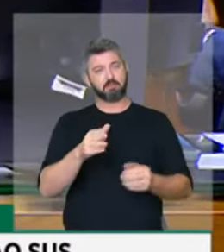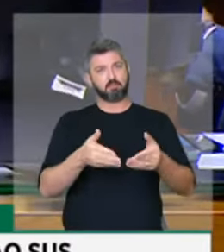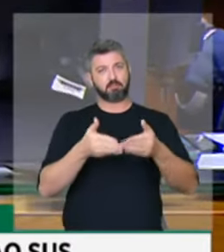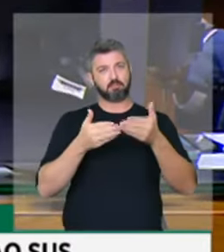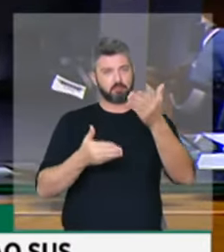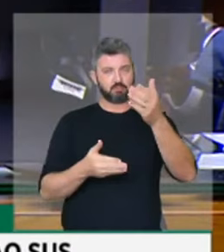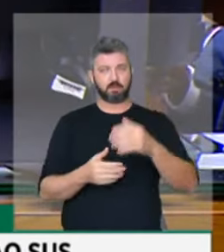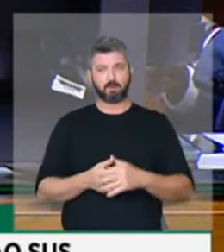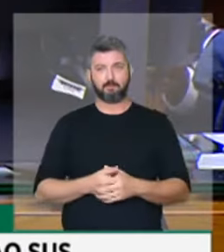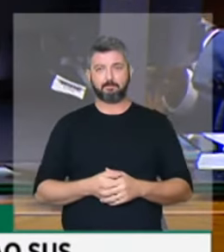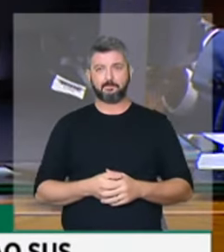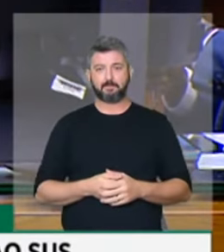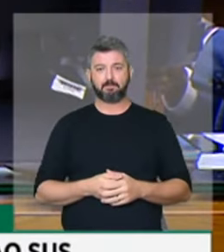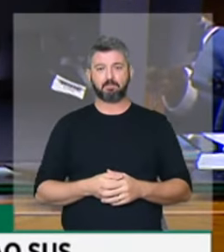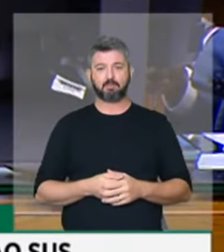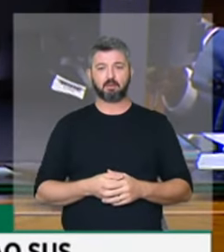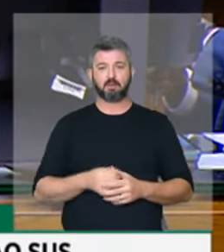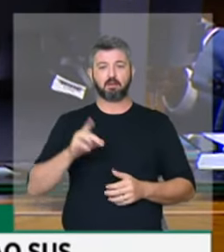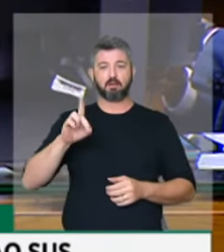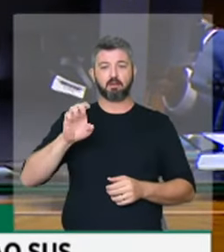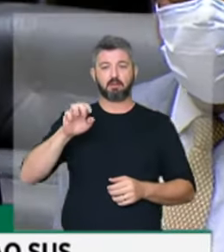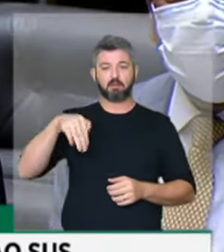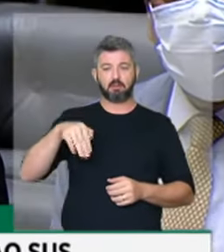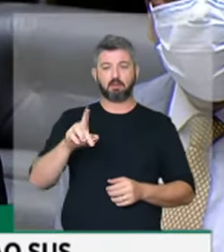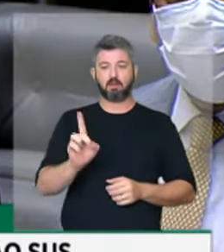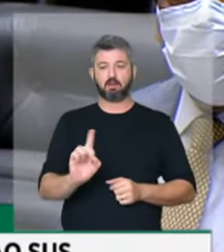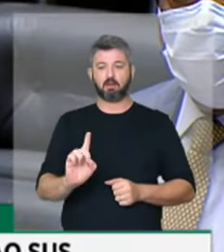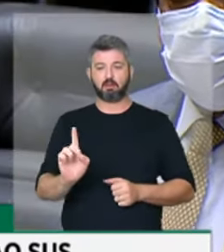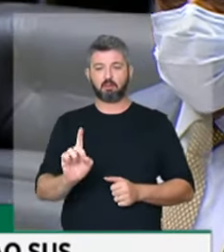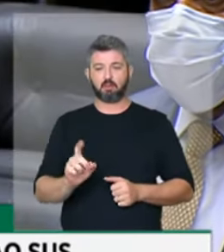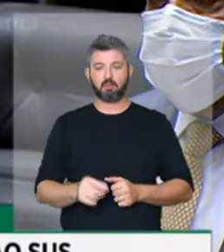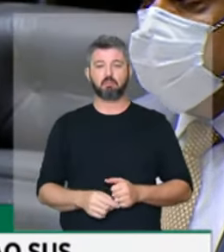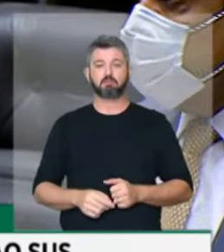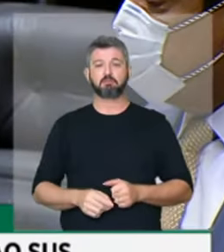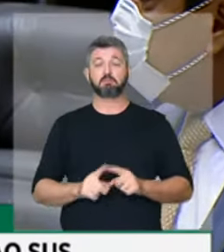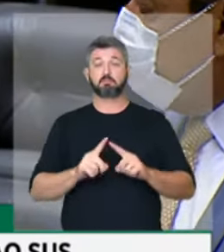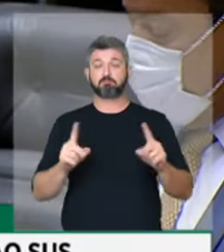PSB... -- [PRESIDENTE]: DEM. [DEPUTADO]: O DEM ORIENTA NÃO, PARA QUE